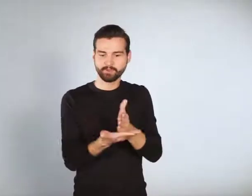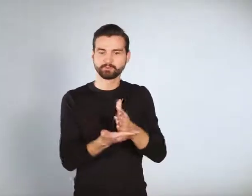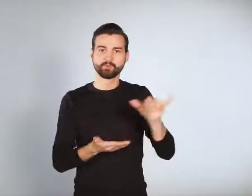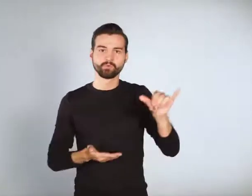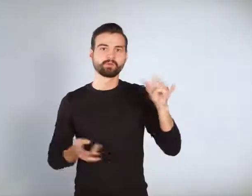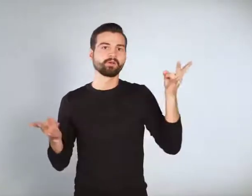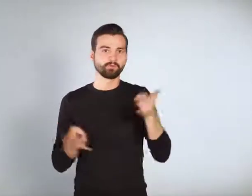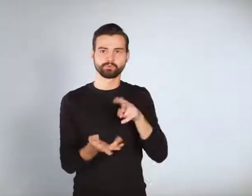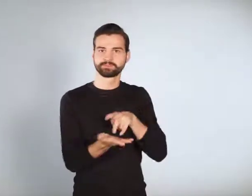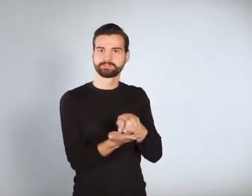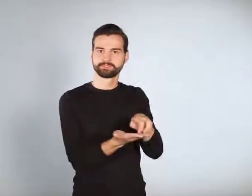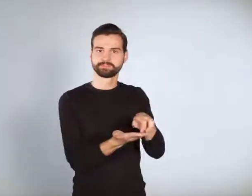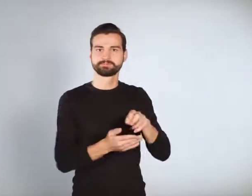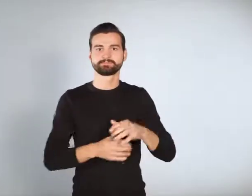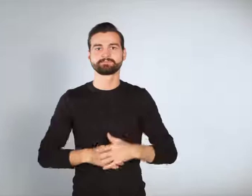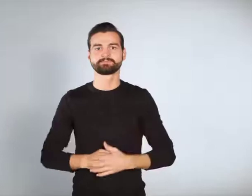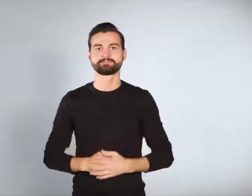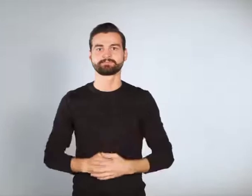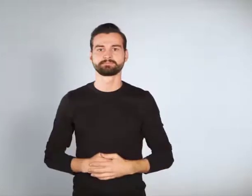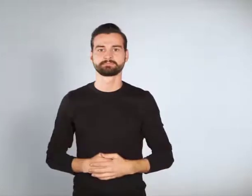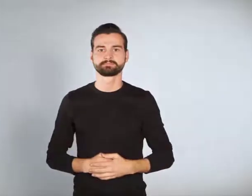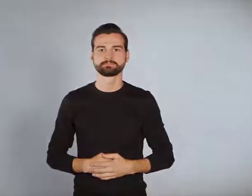движения по маршруту.